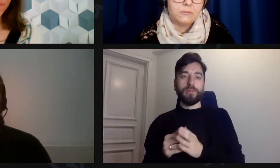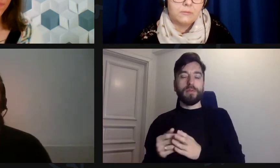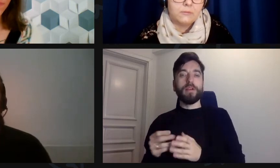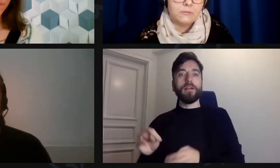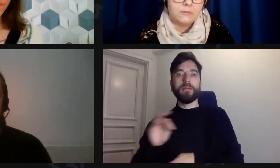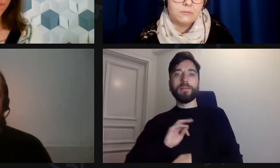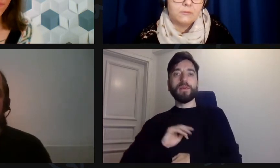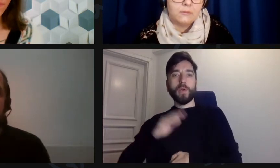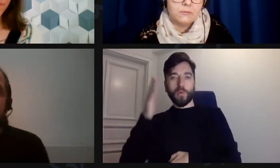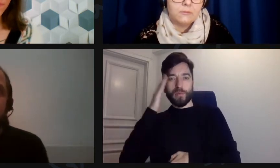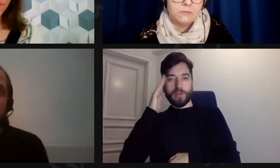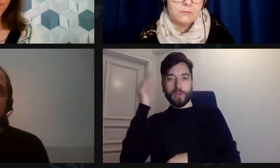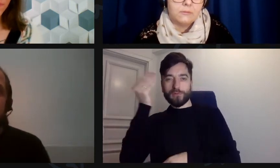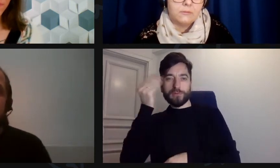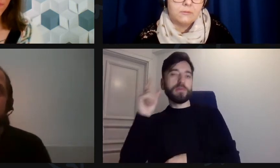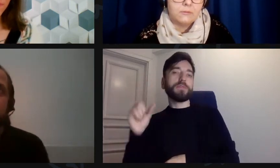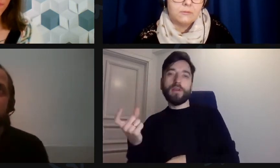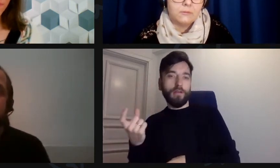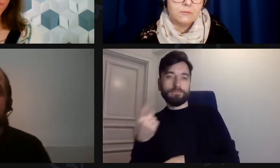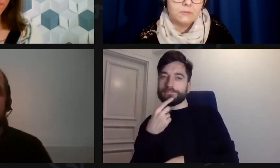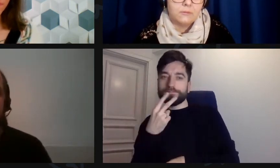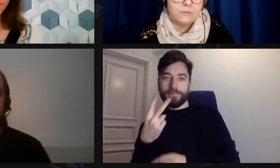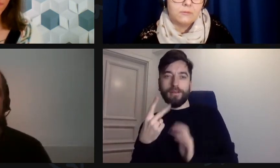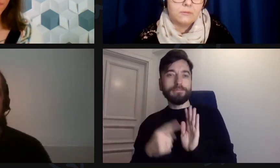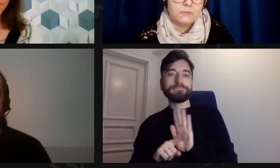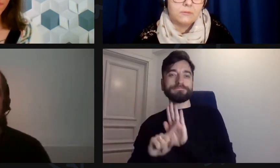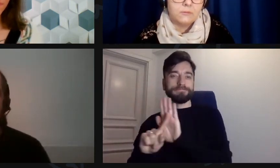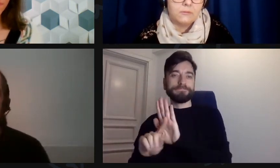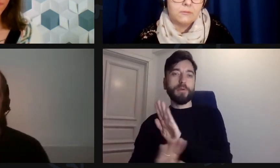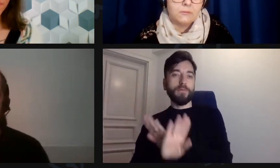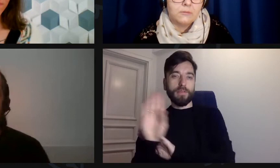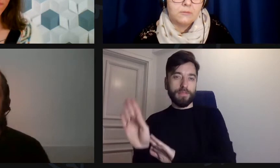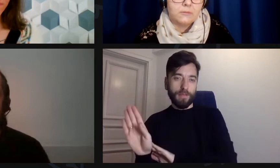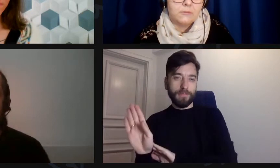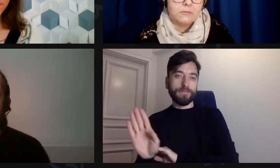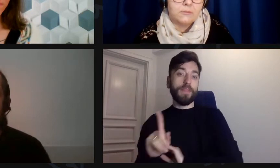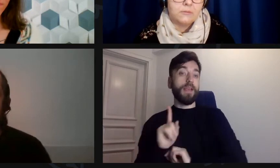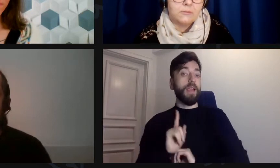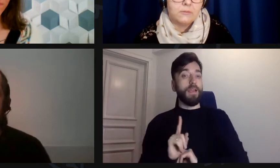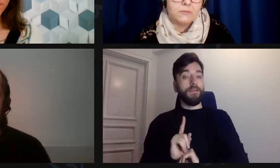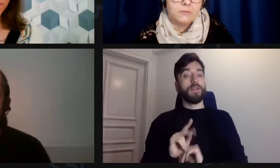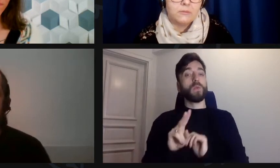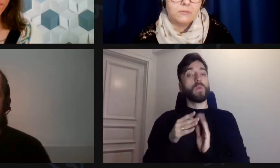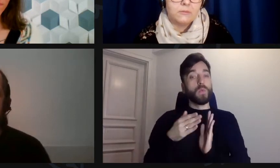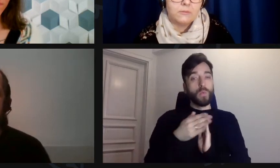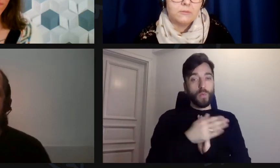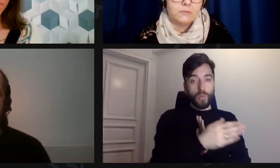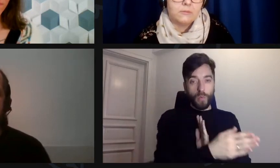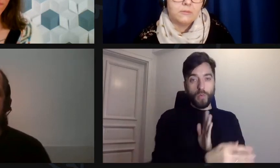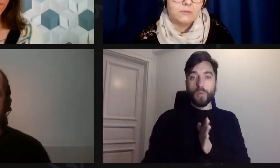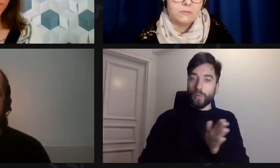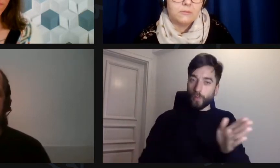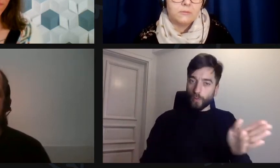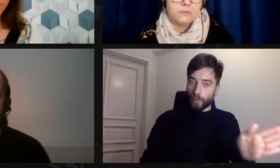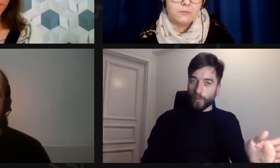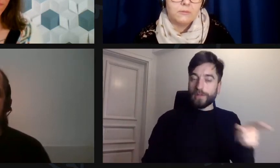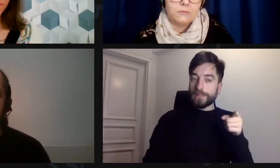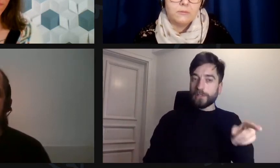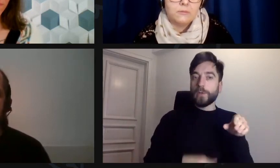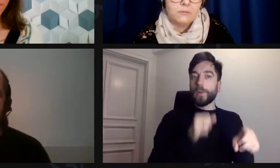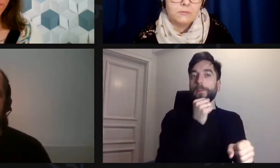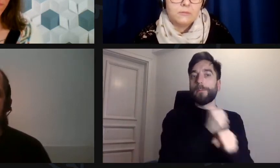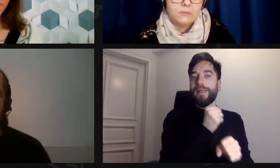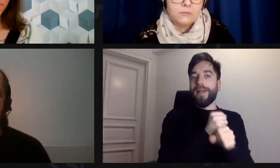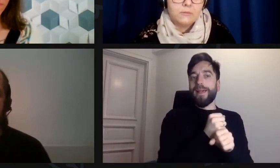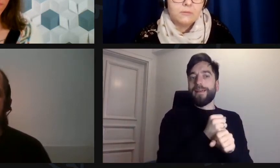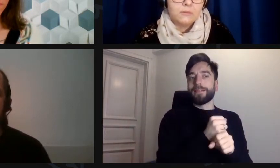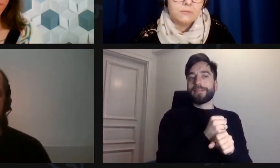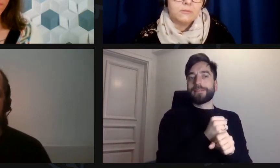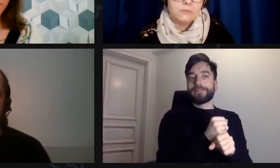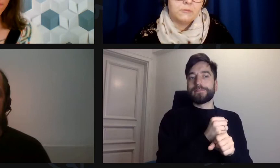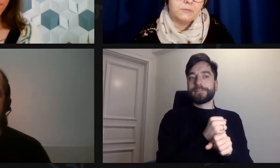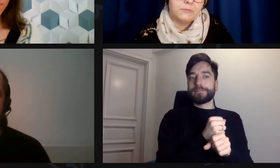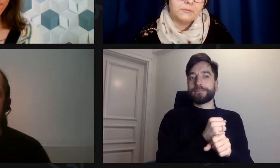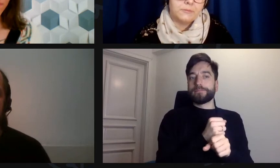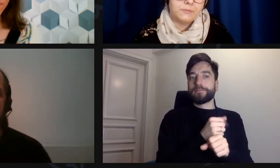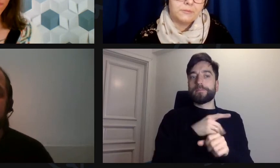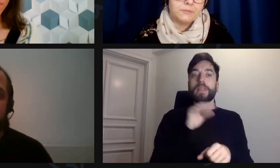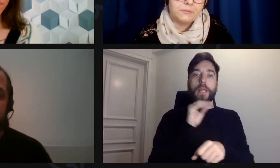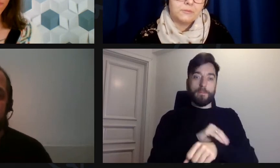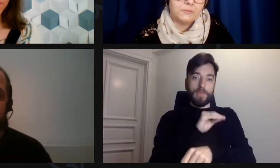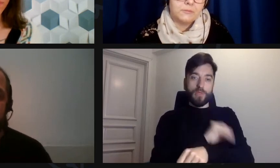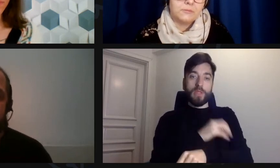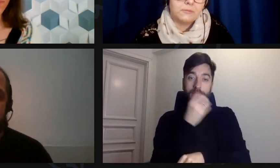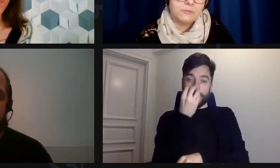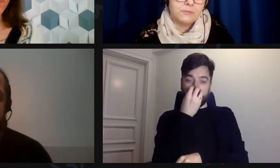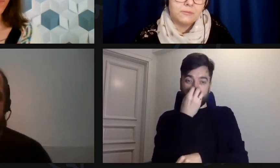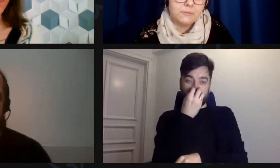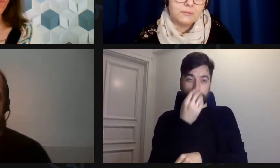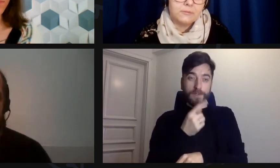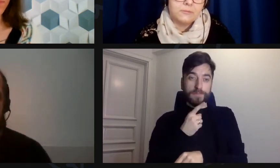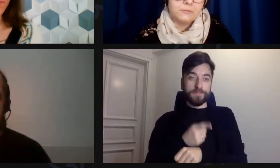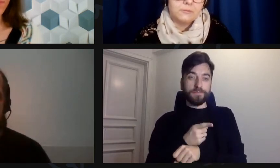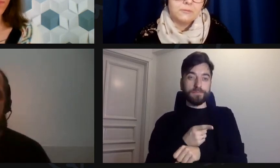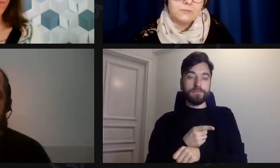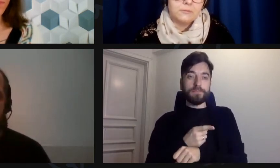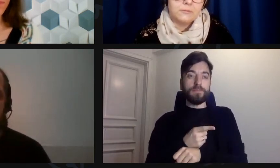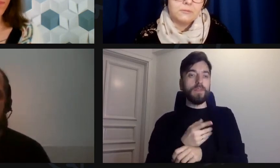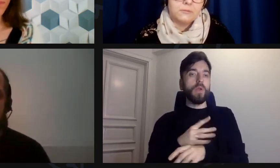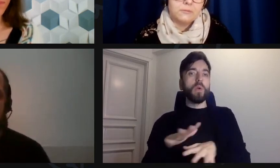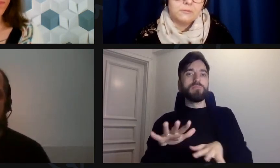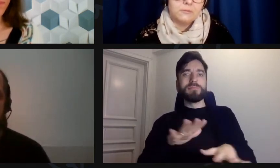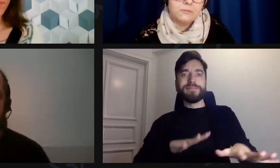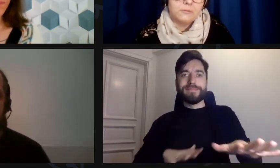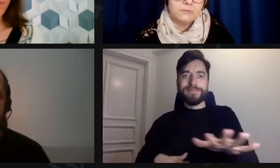A drugi aspekt jest taki, że to jest tak, że my w tej pracy z metodami cyrkowymi byłaby duża przestrzeń było dużo miejsca na działania pedagogiczne, wychowawcze.